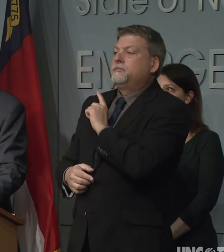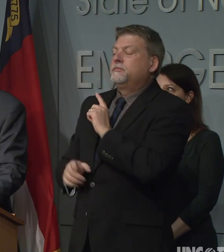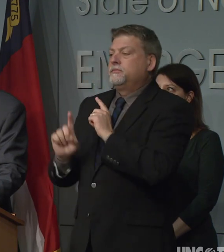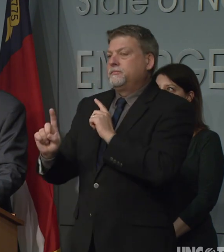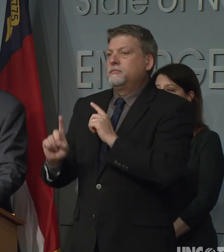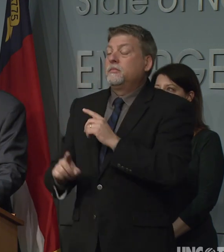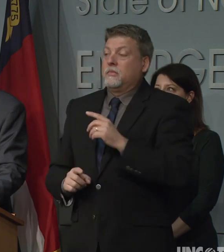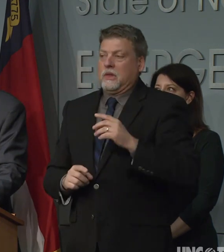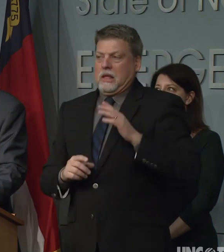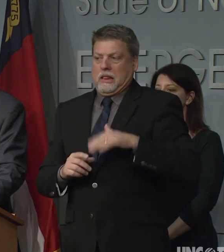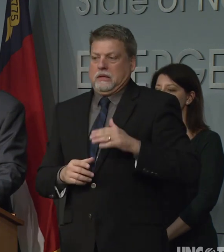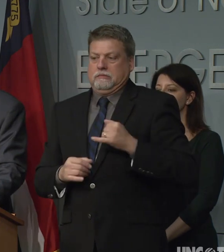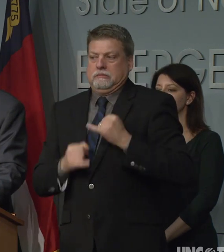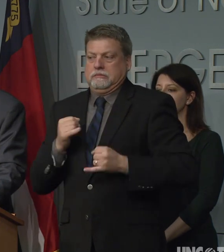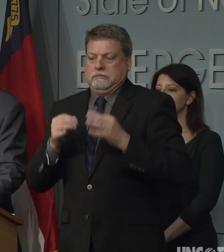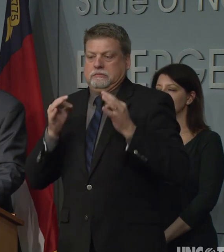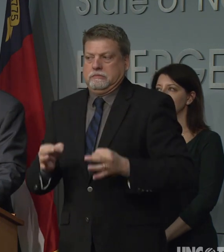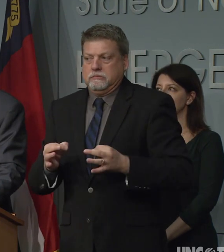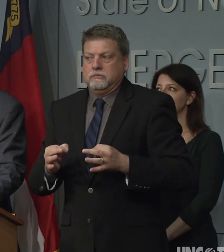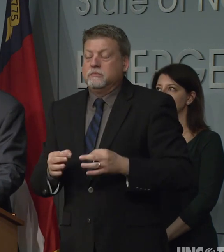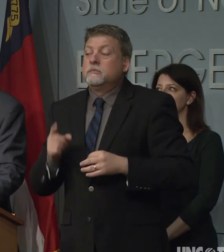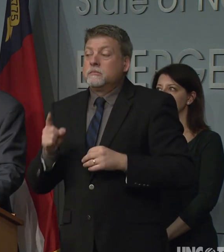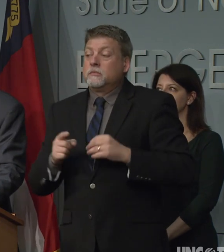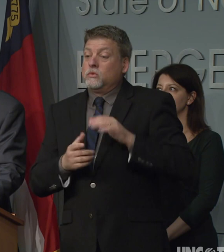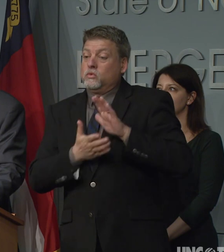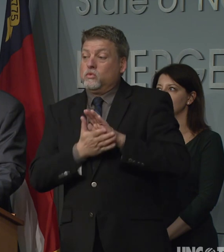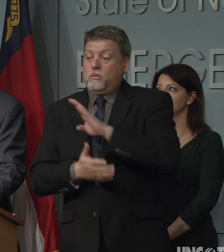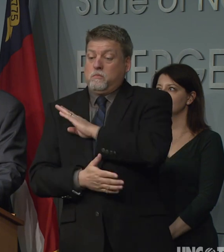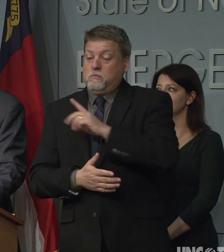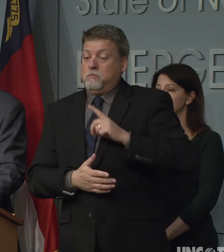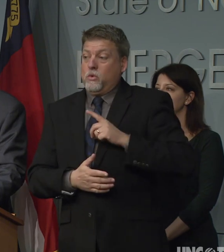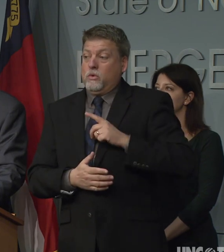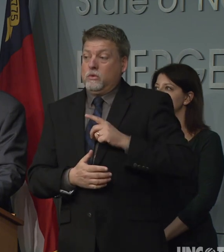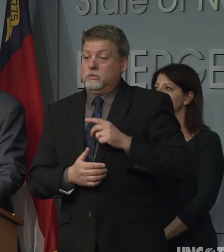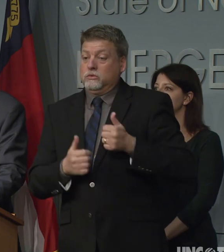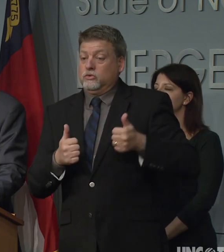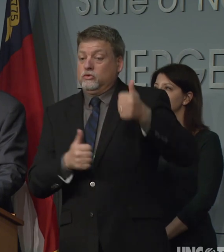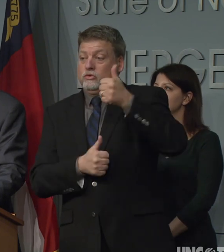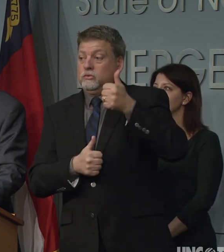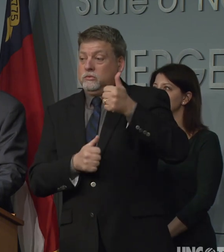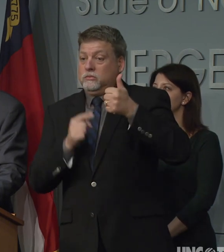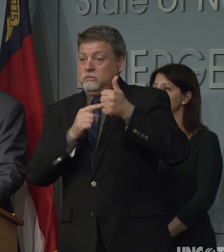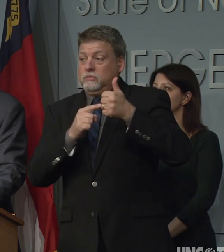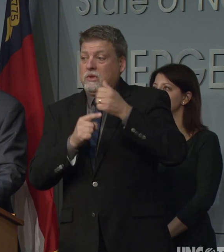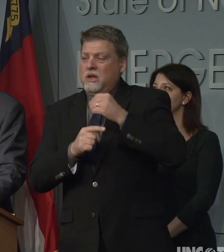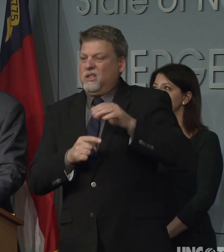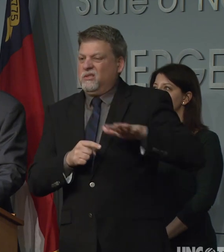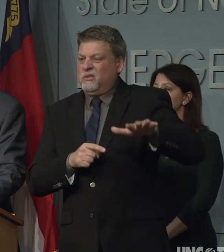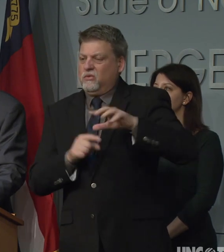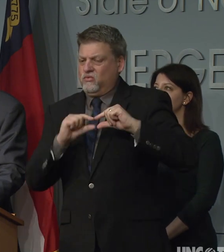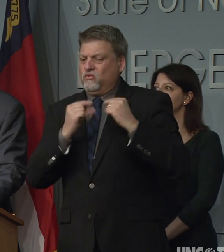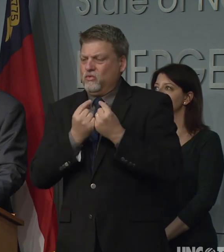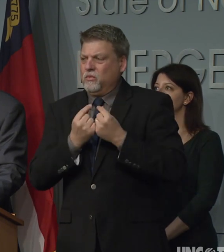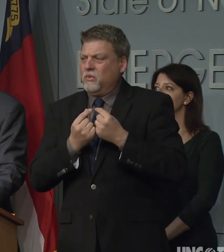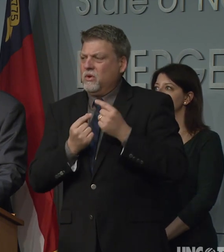Yo sé que el director de la Junta estatal y el superintendente están trabajando arduamente sobre el